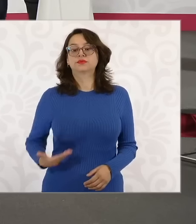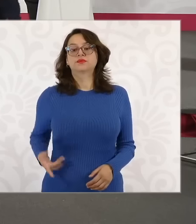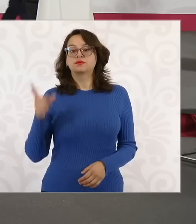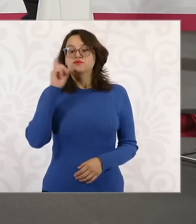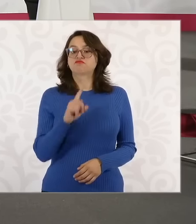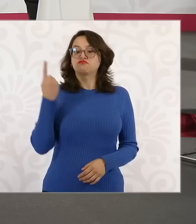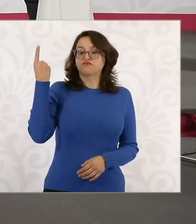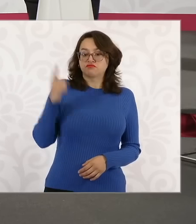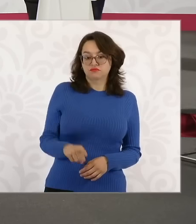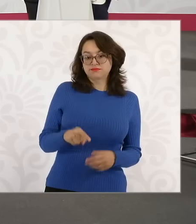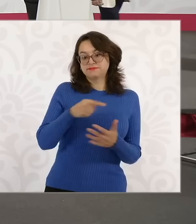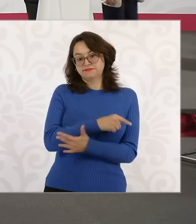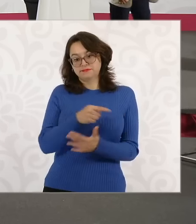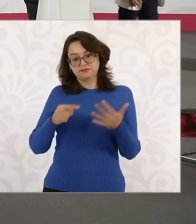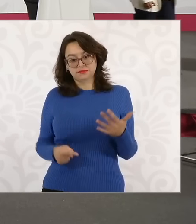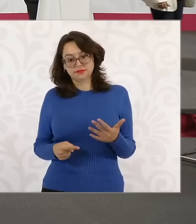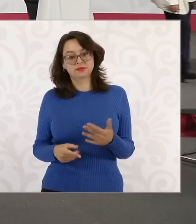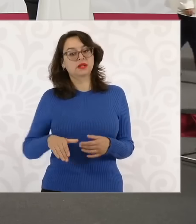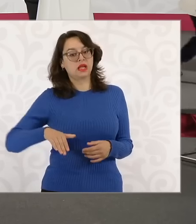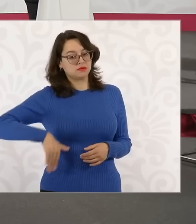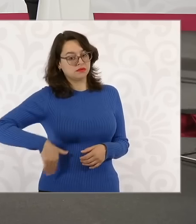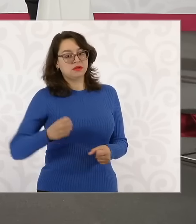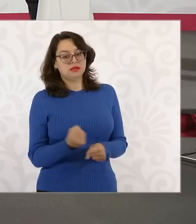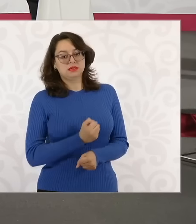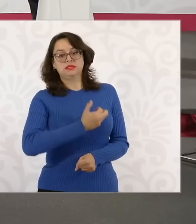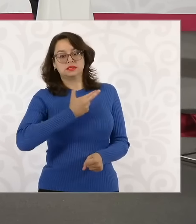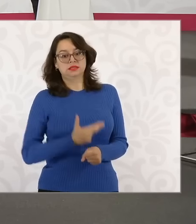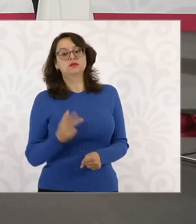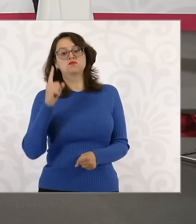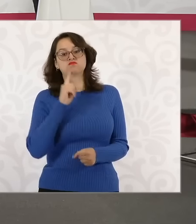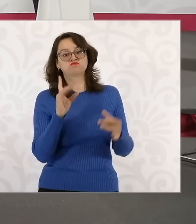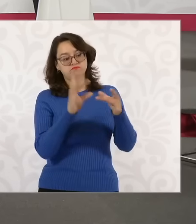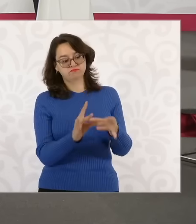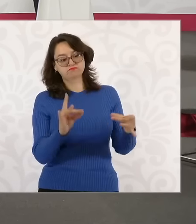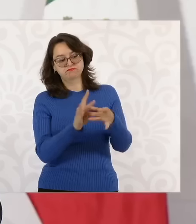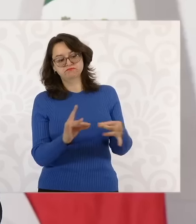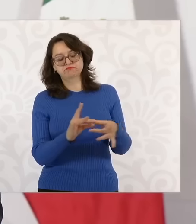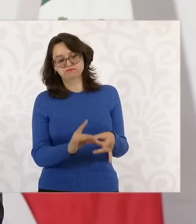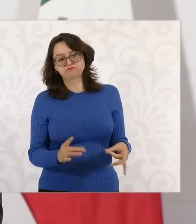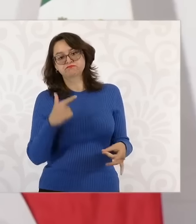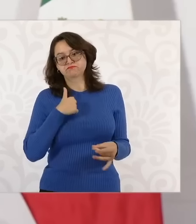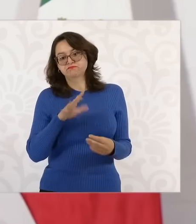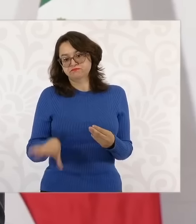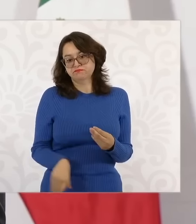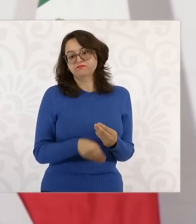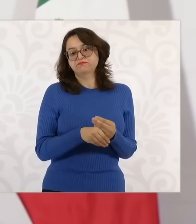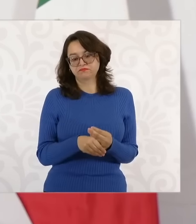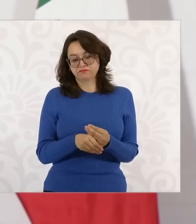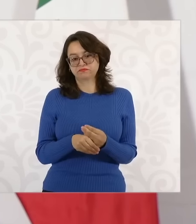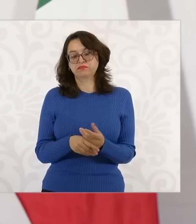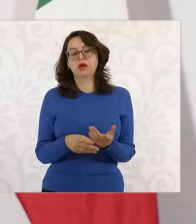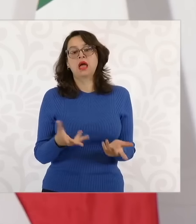complementando lo que señala bien la secretaria Edna, se organizó una liberadora eh del Estado